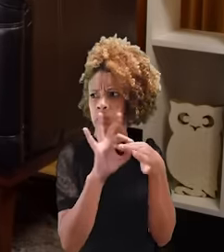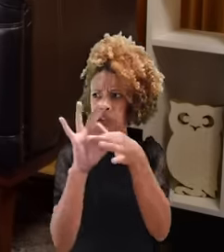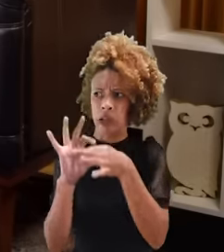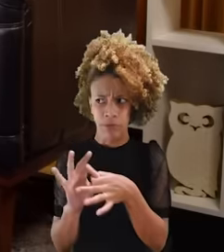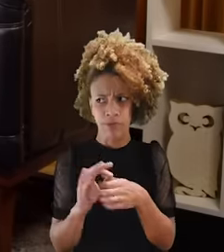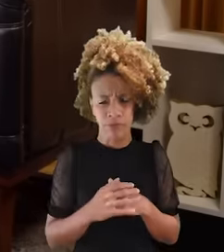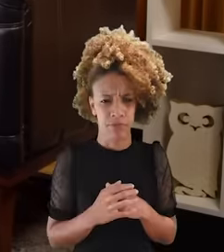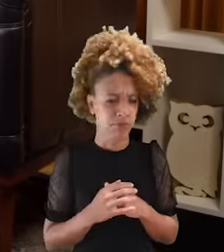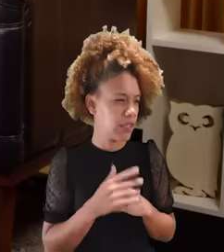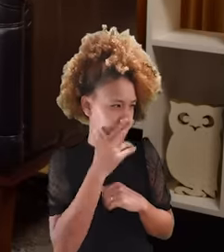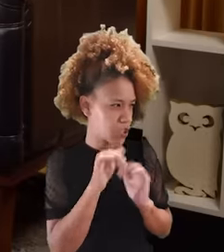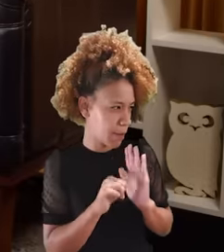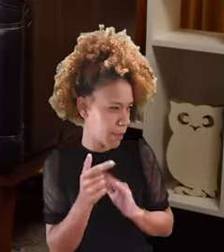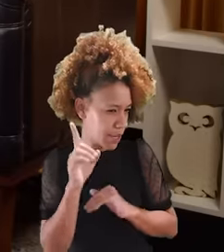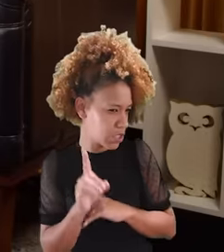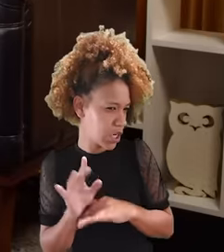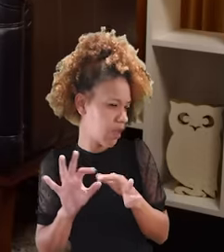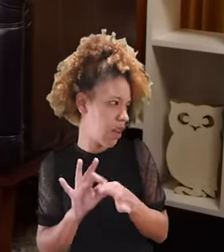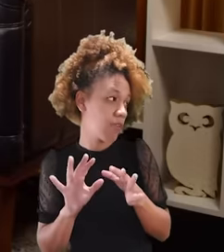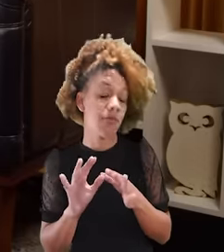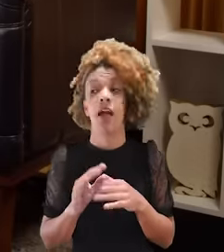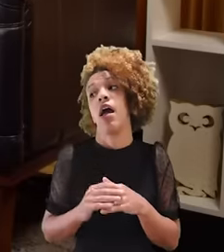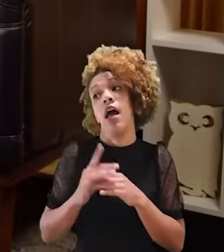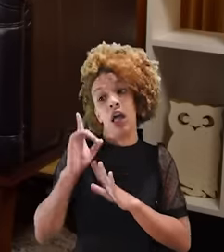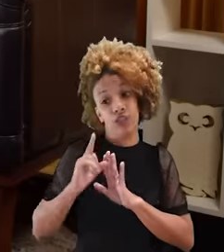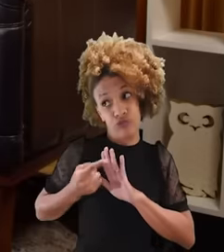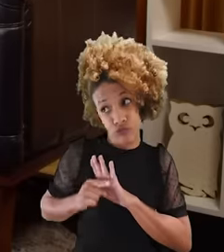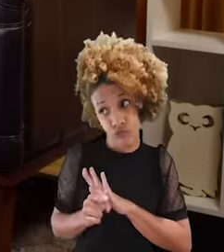né acho que é a primeira vez que a direita tá tão unida assim a Extrema direita lógicamente é outra